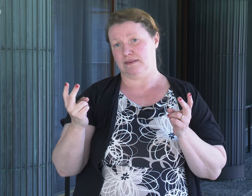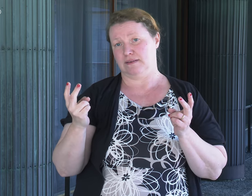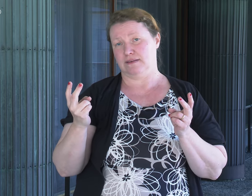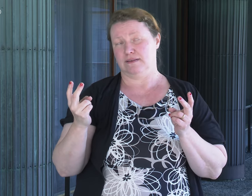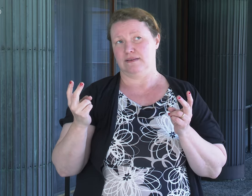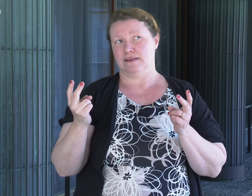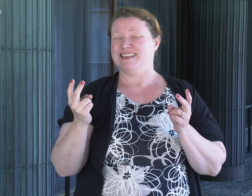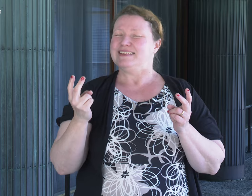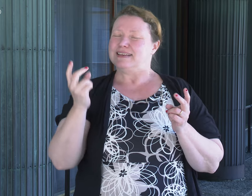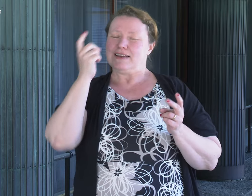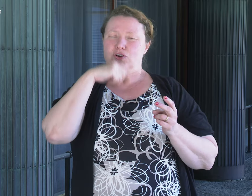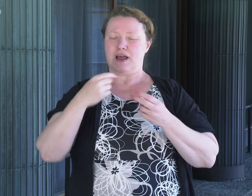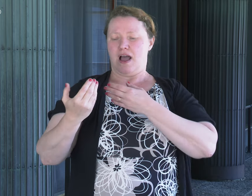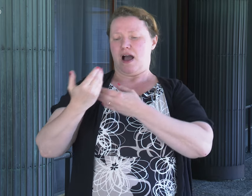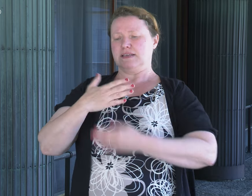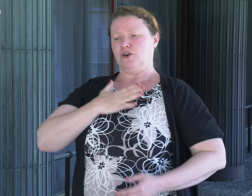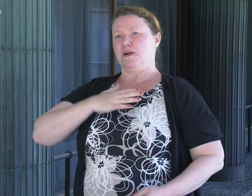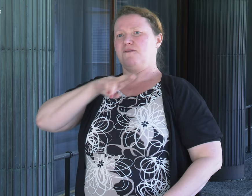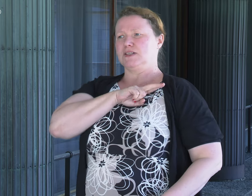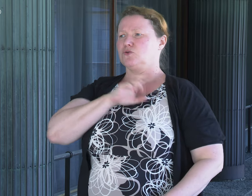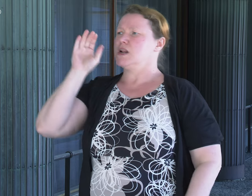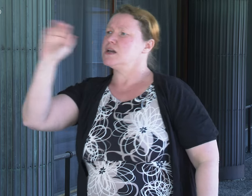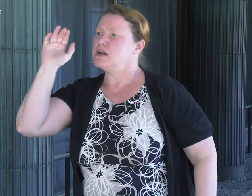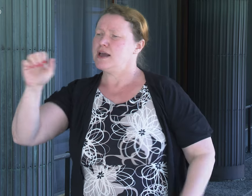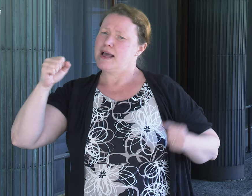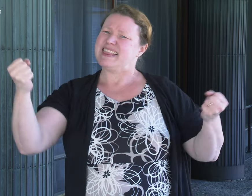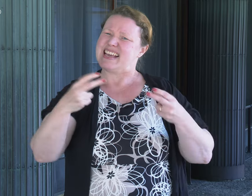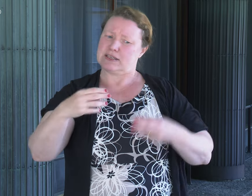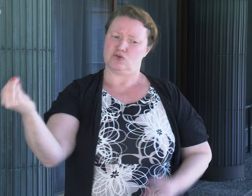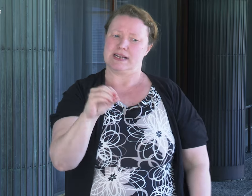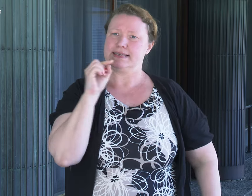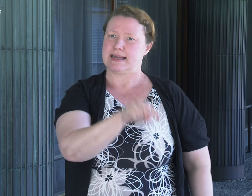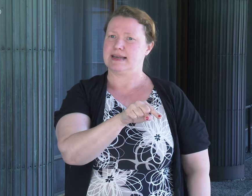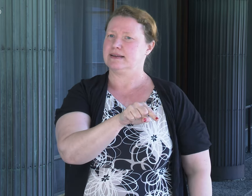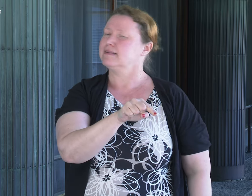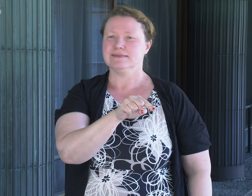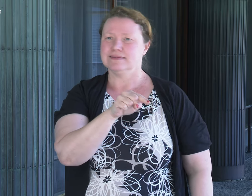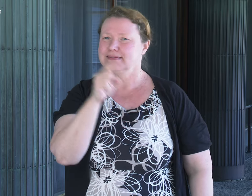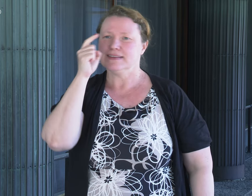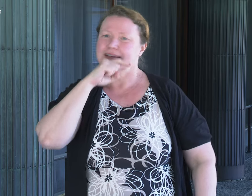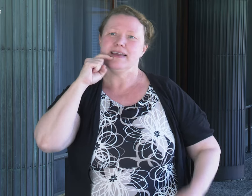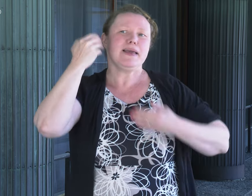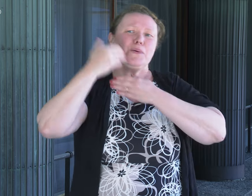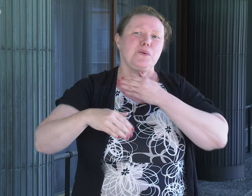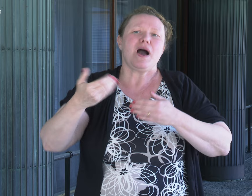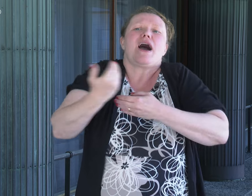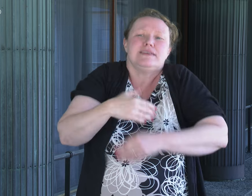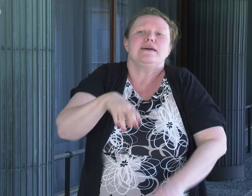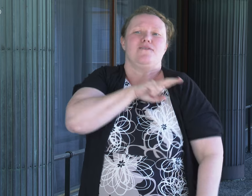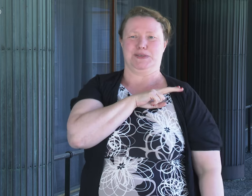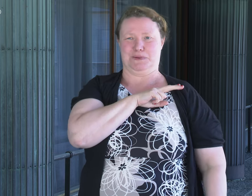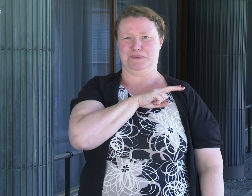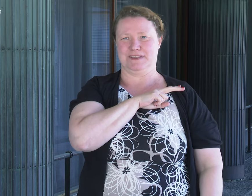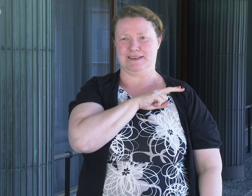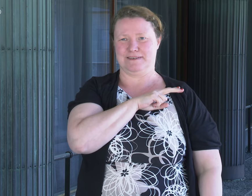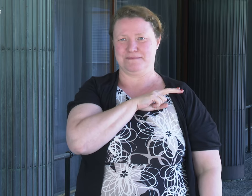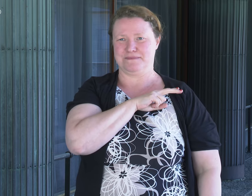Ei voi olla asiakkaan vastuulla pyytää tekstitystä.